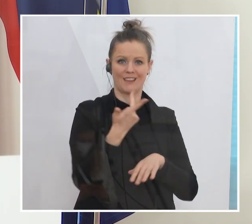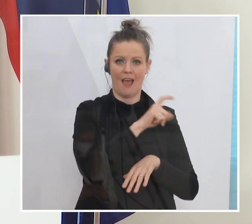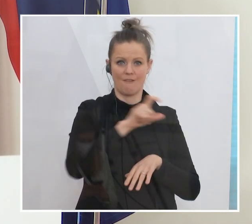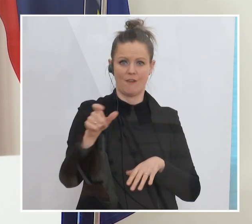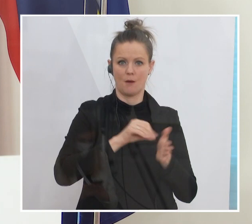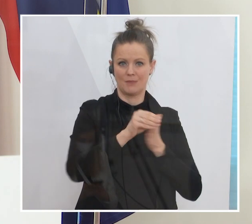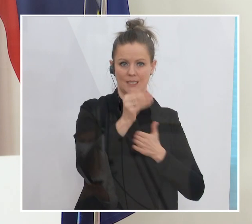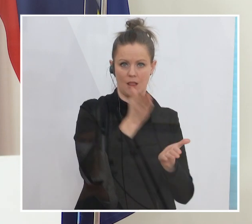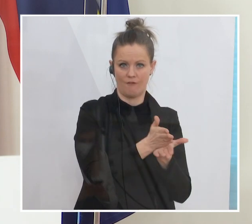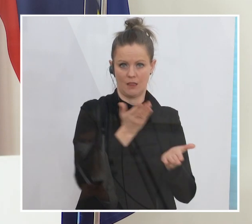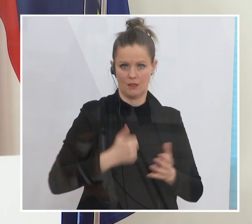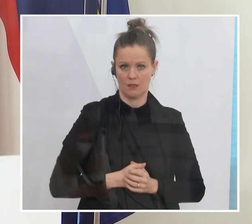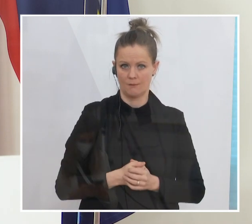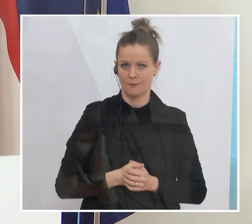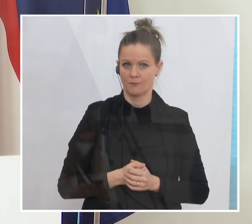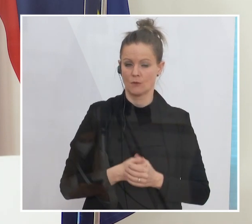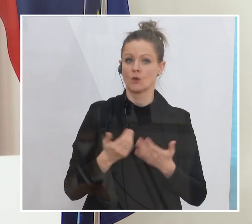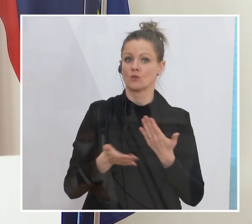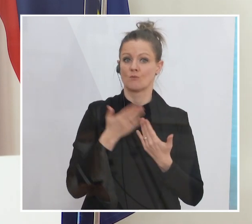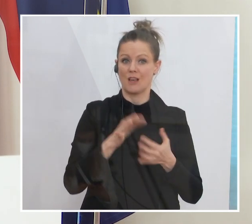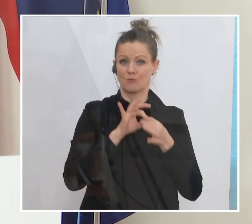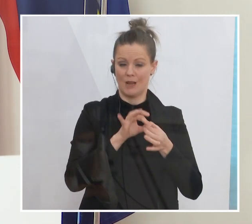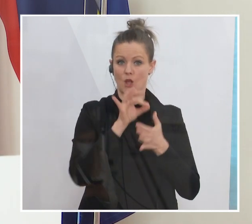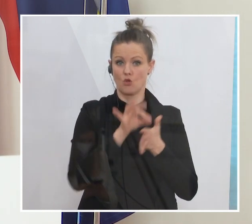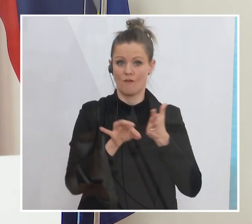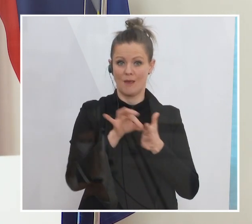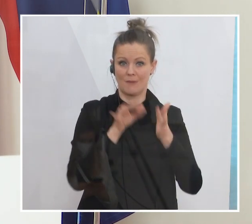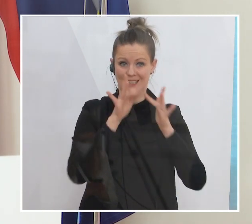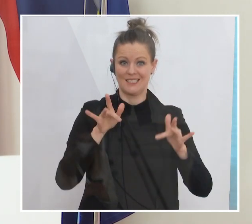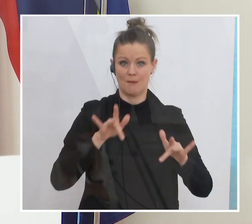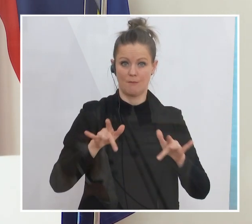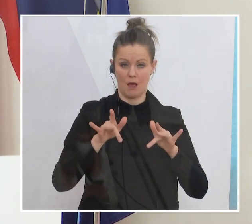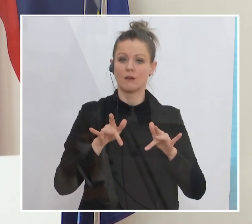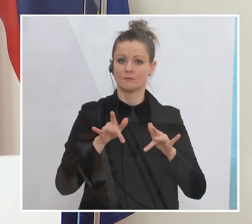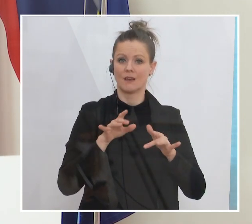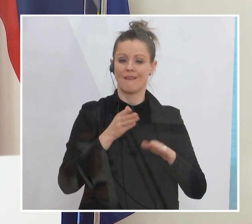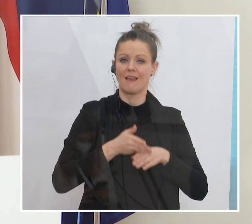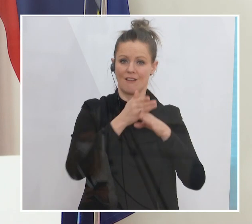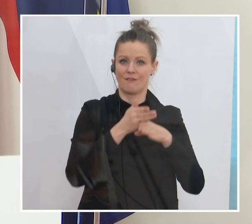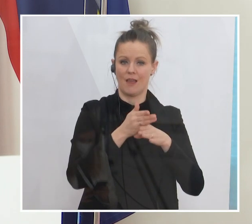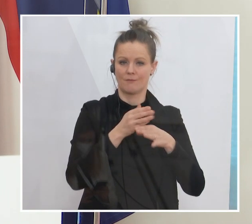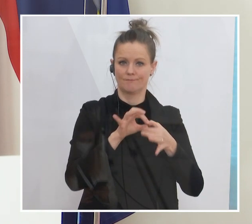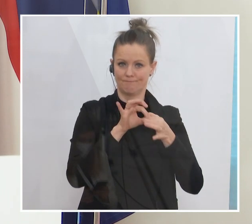wenn man die November- und Dezemberhilfen alleine hernimmt. Wir haben uns auch mittlerweile eine